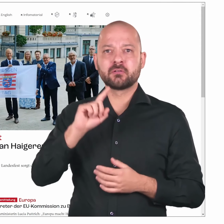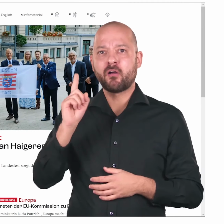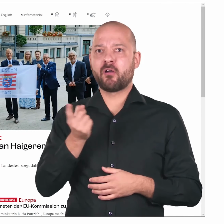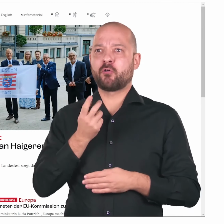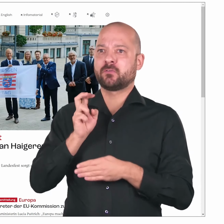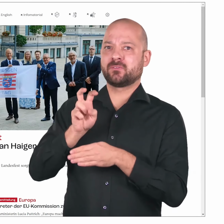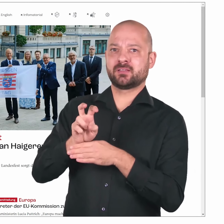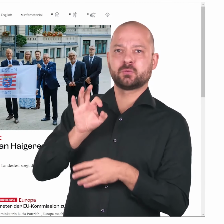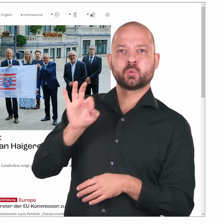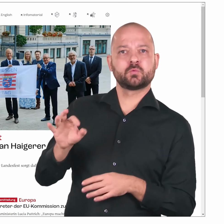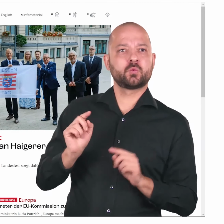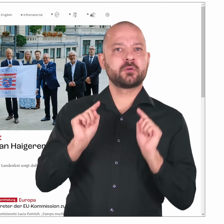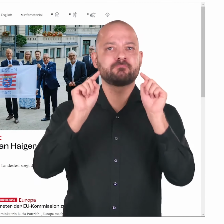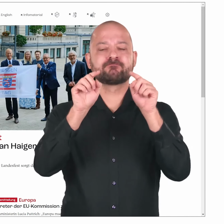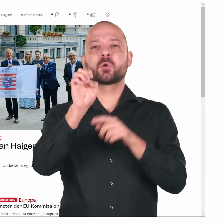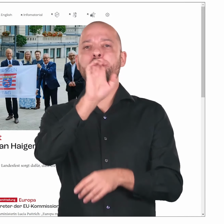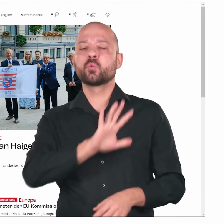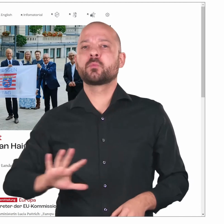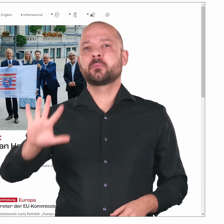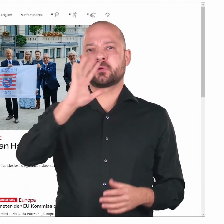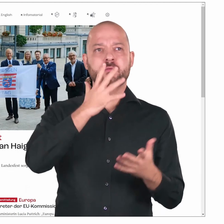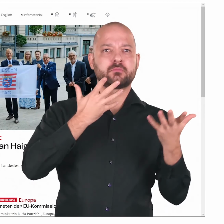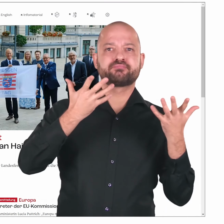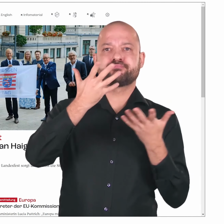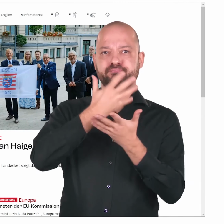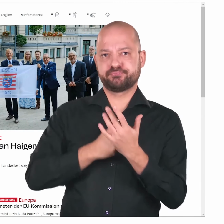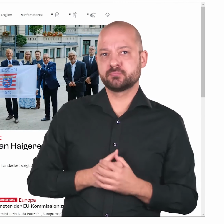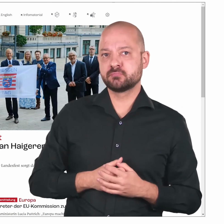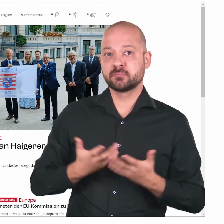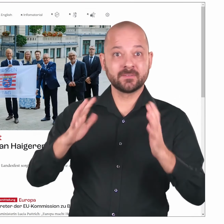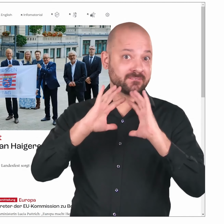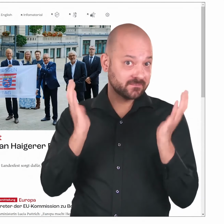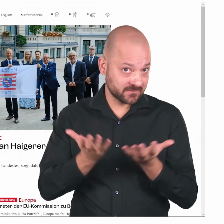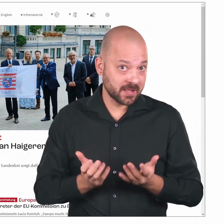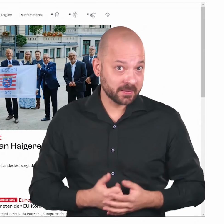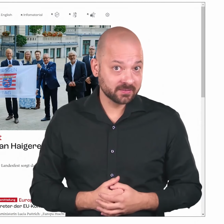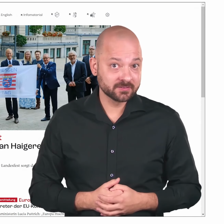Europa und der Welt vertreten wird